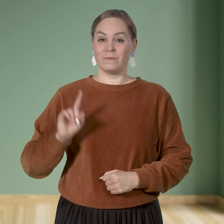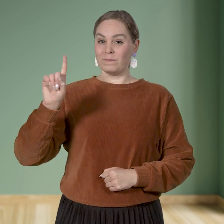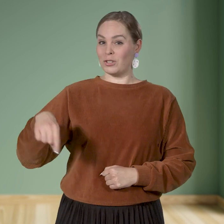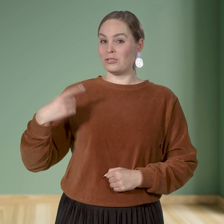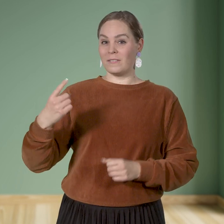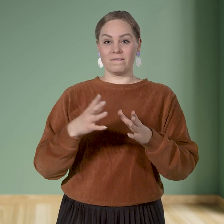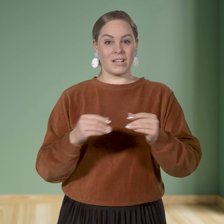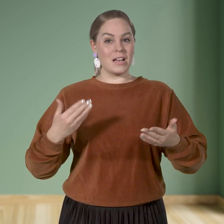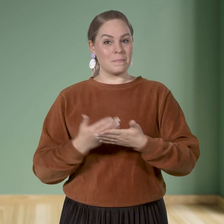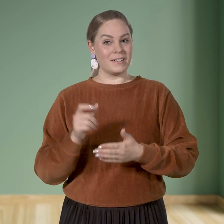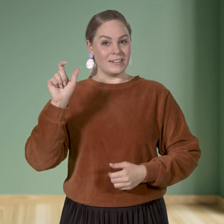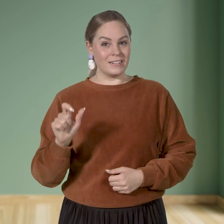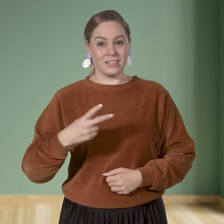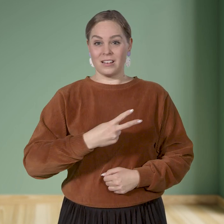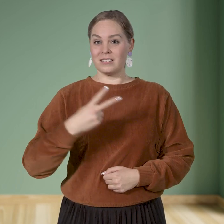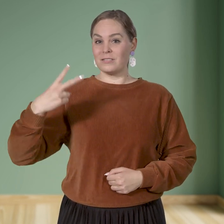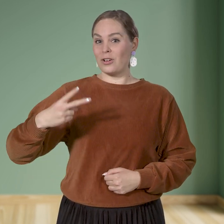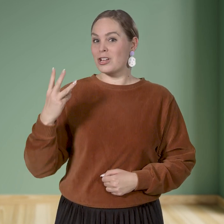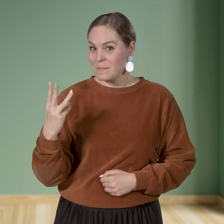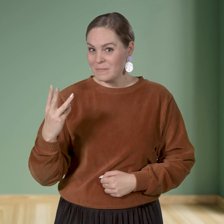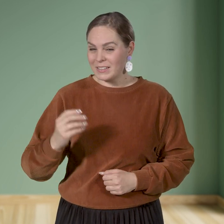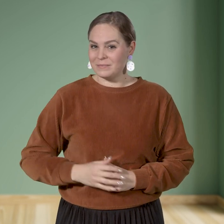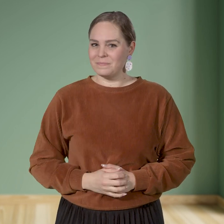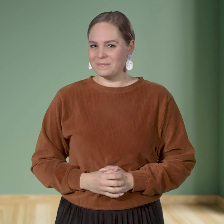Vuoden vapaaehtoinen 2023.